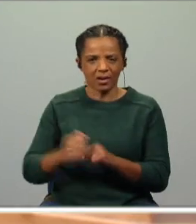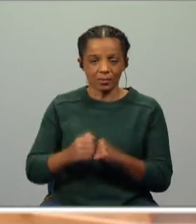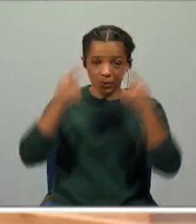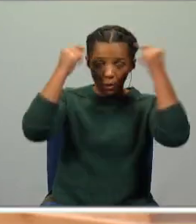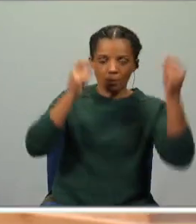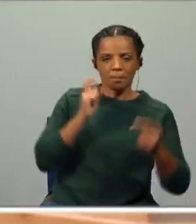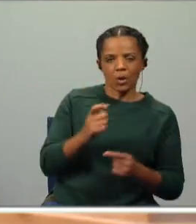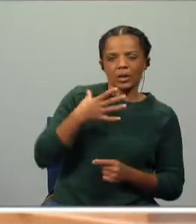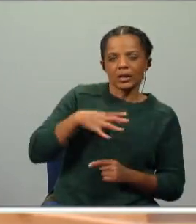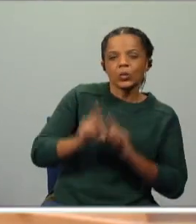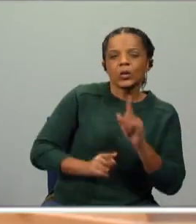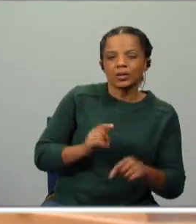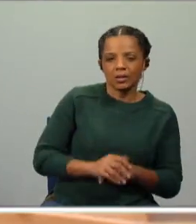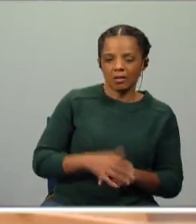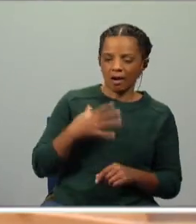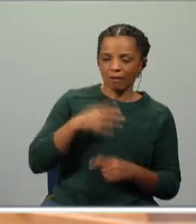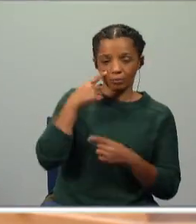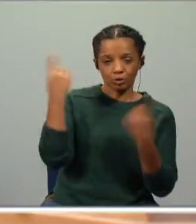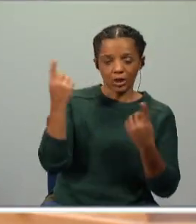O que é que ele queria queria mostrar que não era assim bom